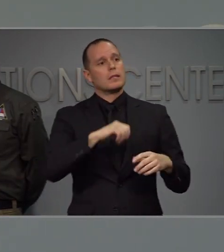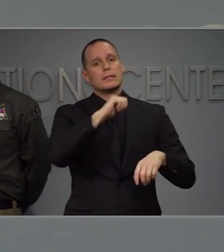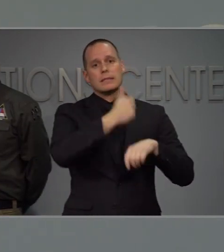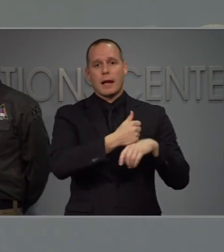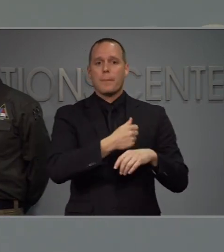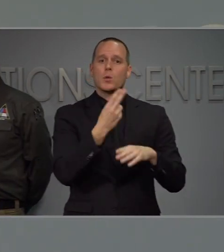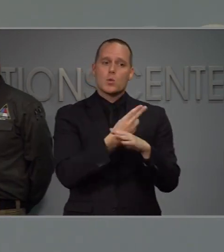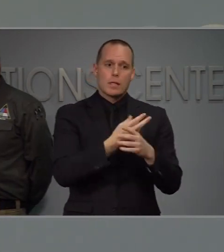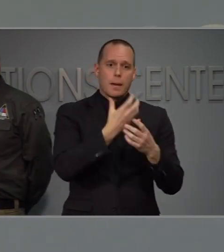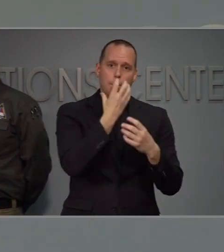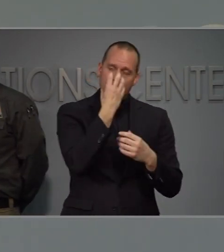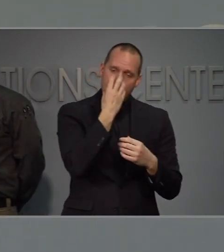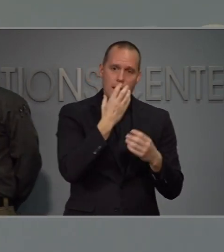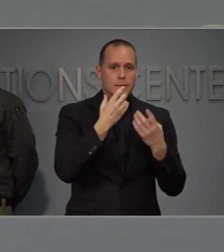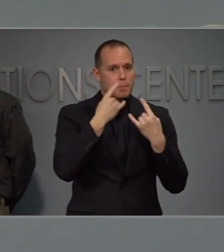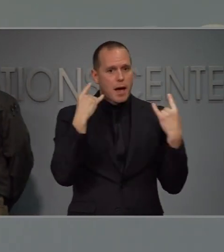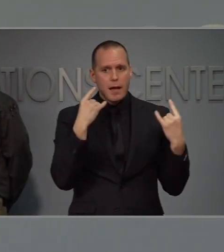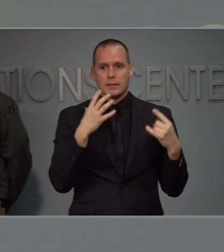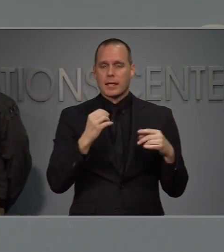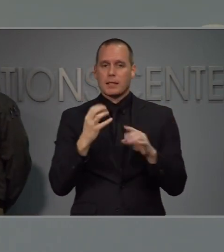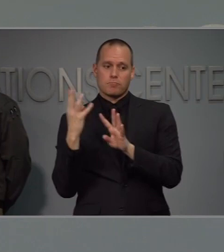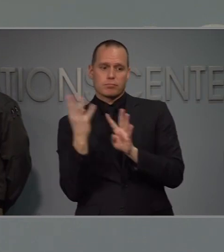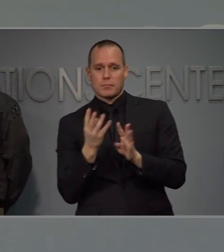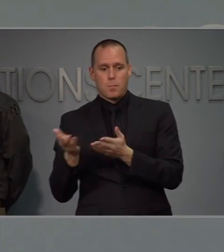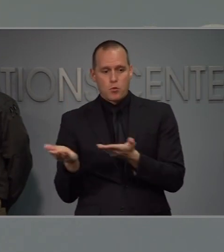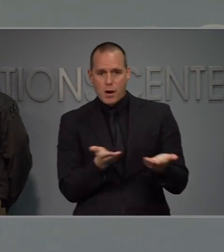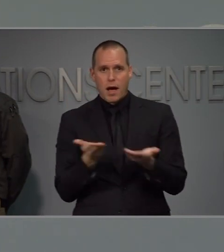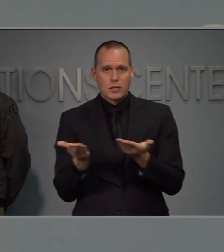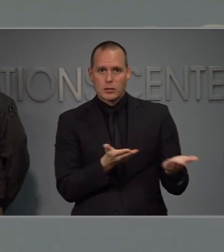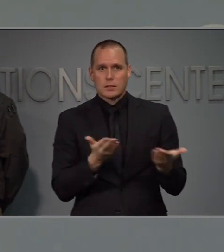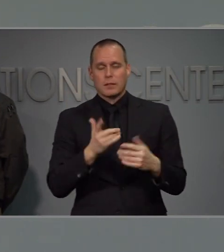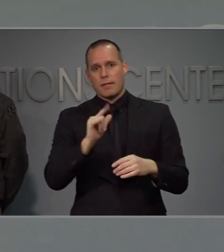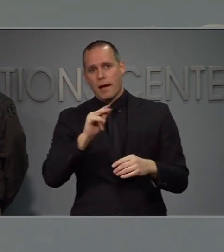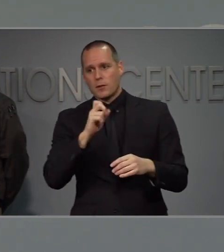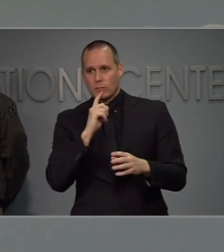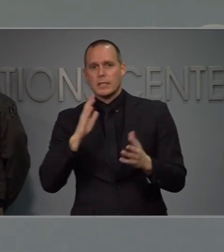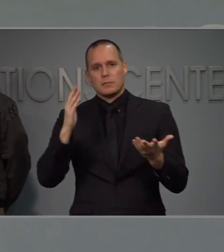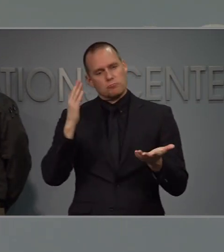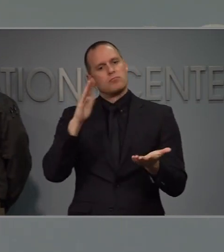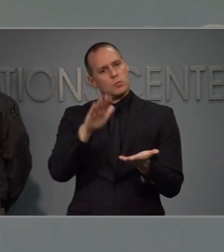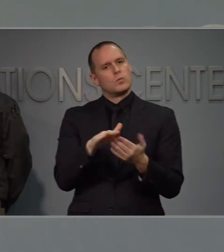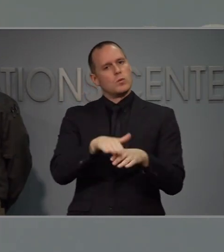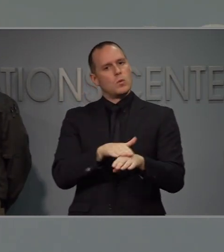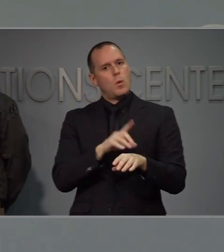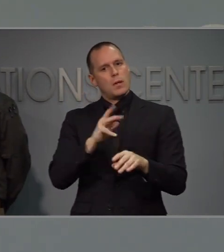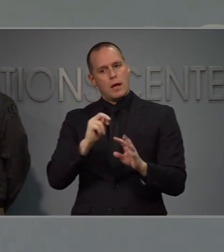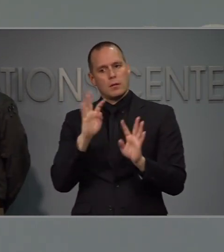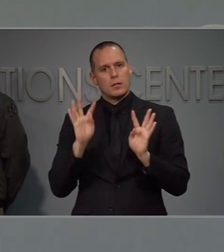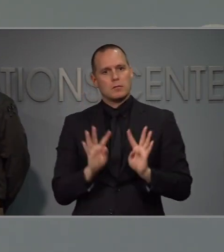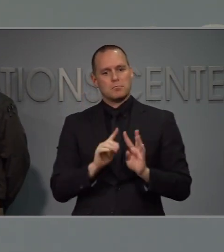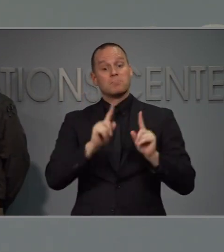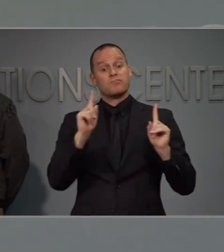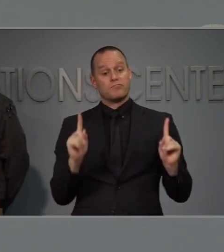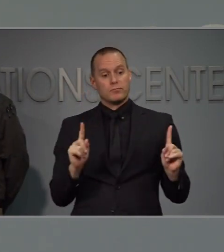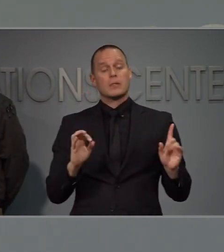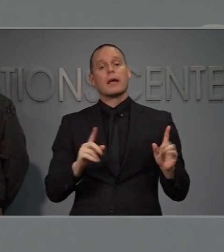bien las guías de Seguridad Pública utilizan las mascarillas están haciendo las líneas de producción más lentas